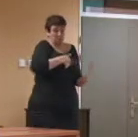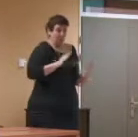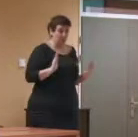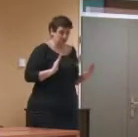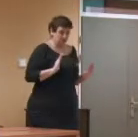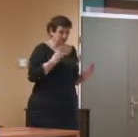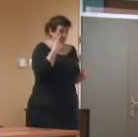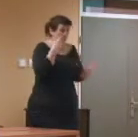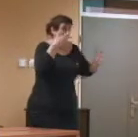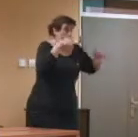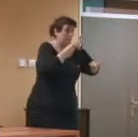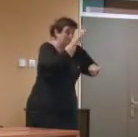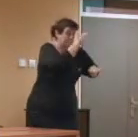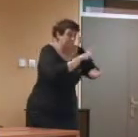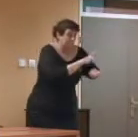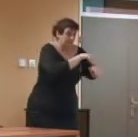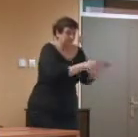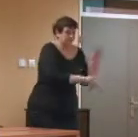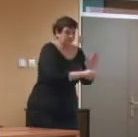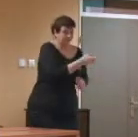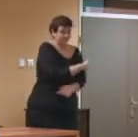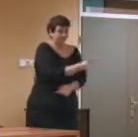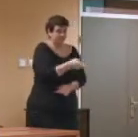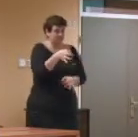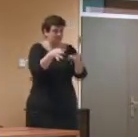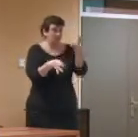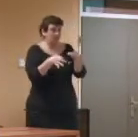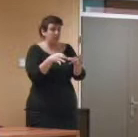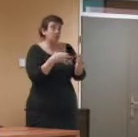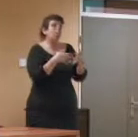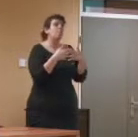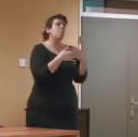y las han puesto en mano de Izquierda Unida, que en este caso fueron quienes presentaron la denuncia.